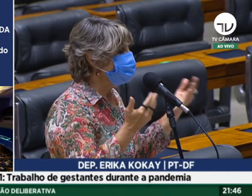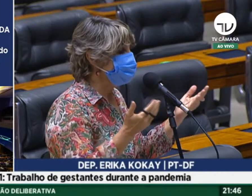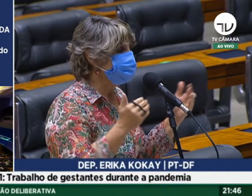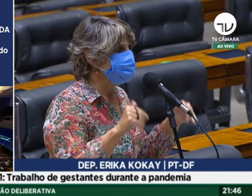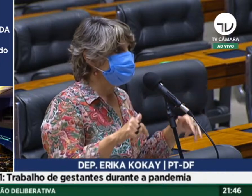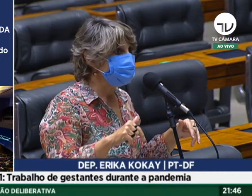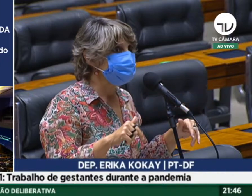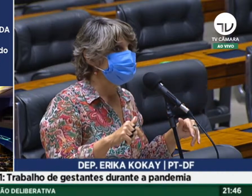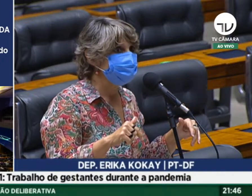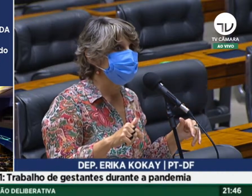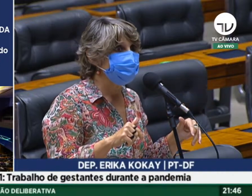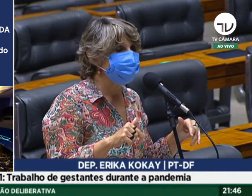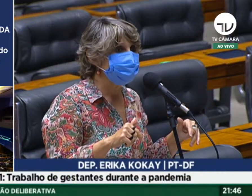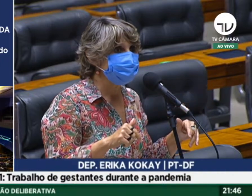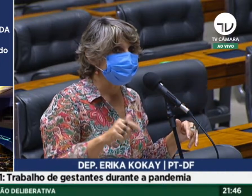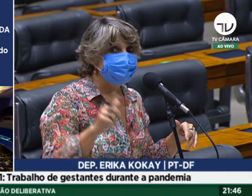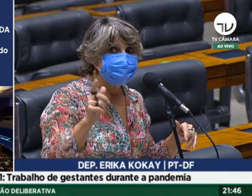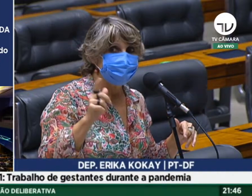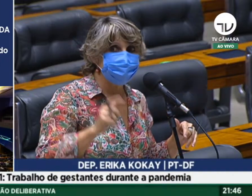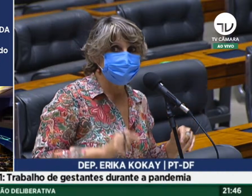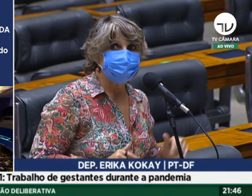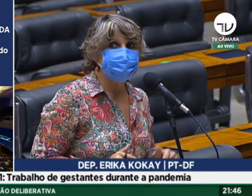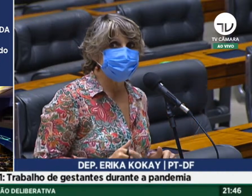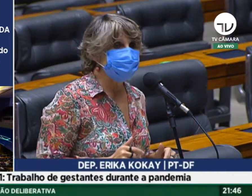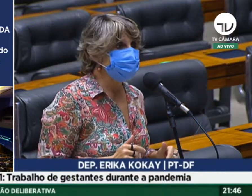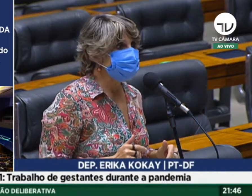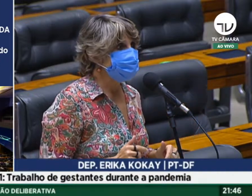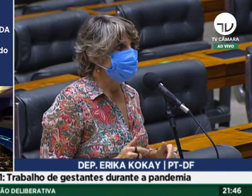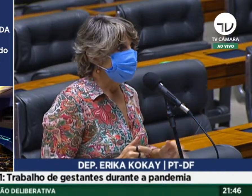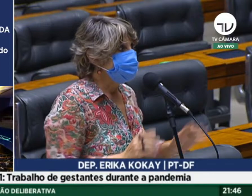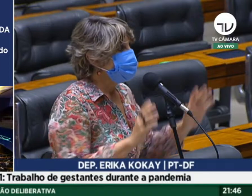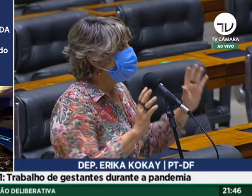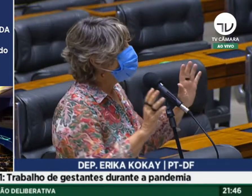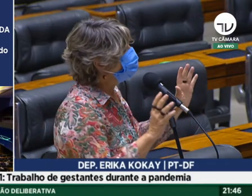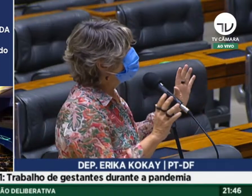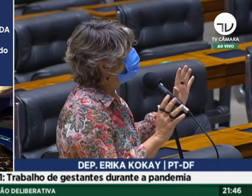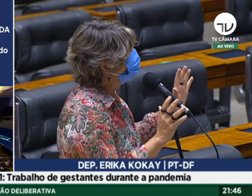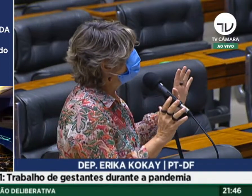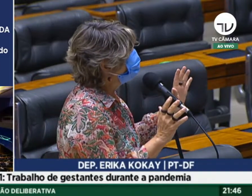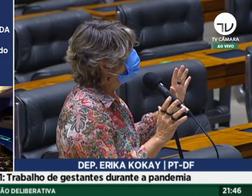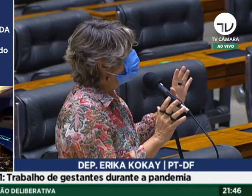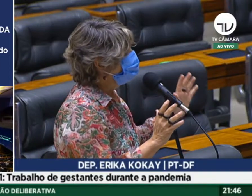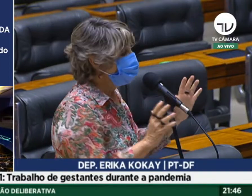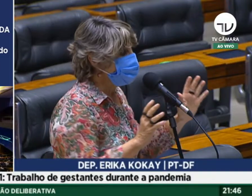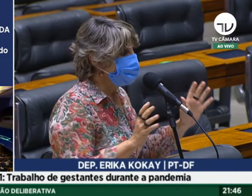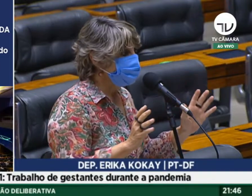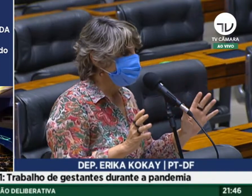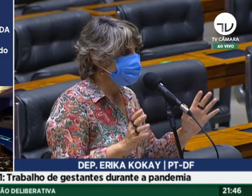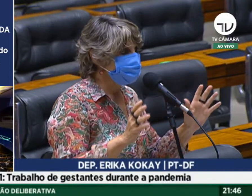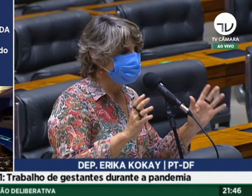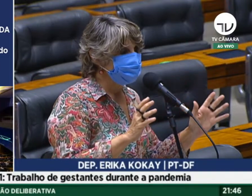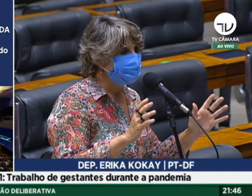DISCUSSÃO DAQUI DAS PEC QUE RESTABELECIA, OU SE RESTABELECIA, É A MESMA COISA, ISSO É CONTRA AS DOMÉ STICAS, PORQUE É ASSIM PORQUE VÃO PERDER O EMPREGO! AQUI